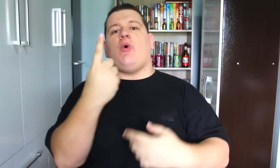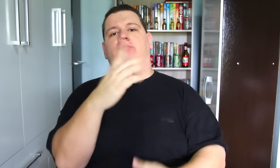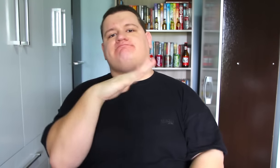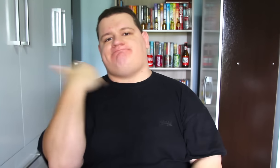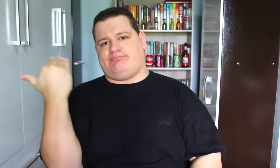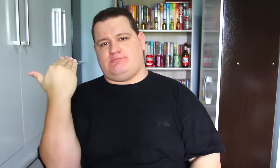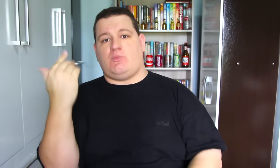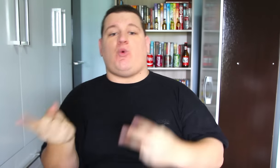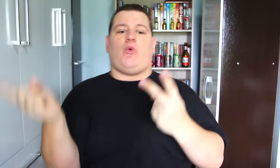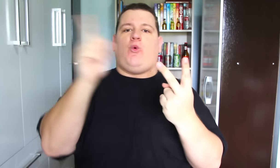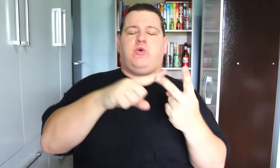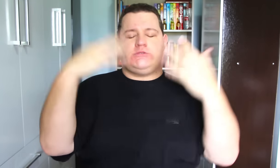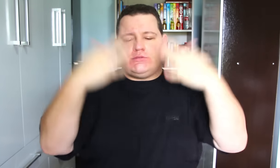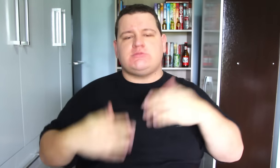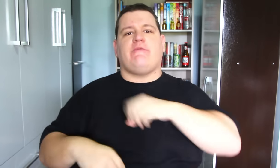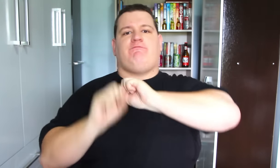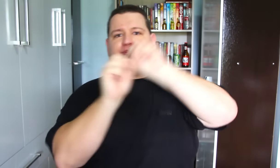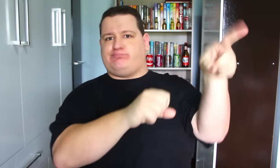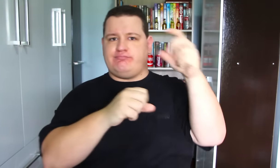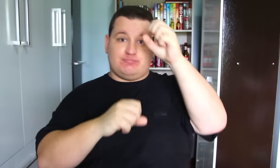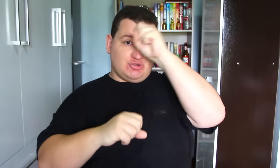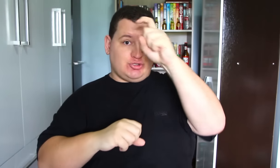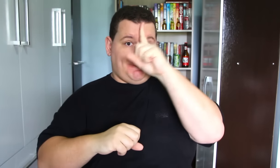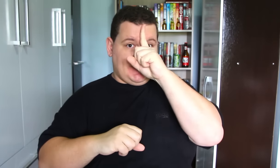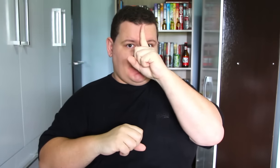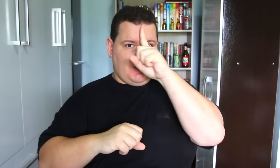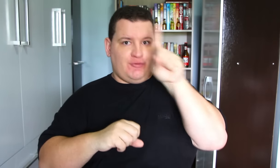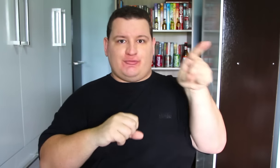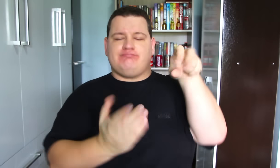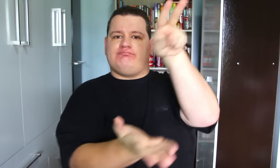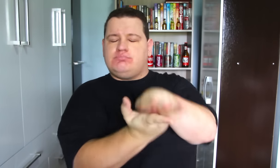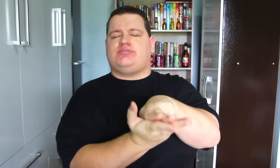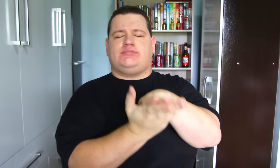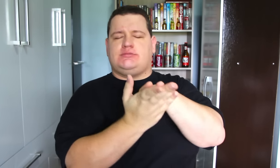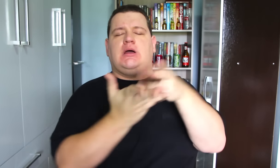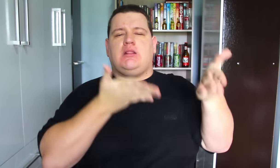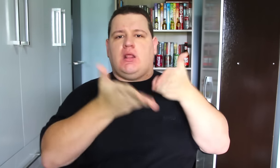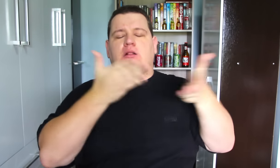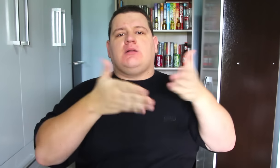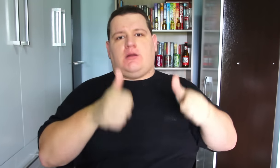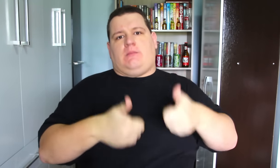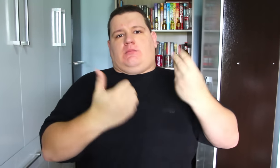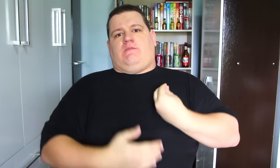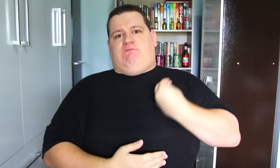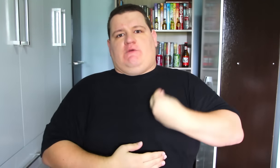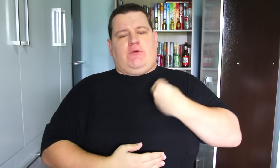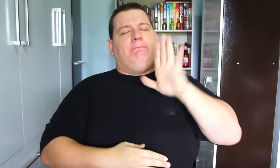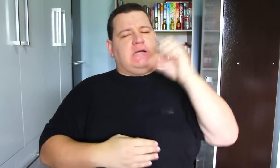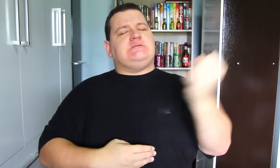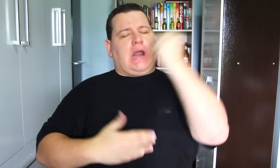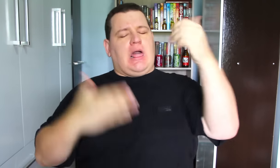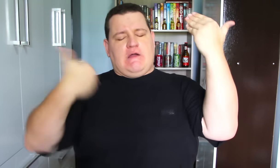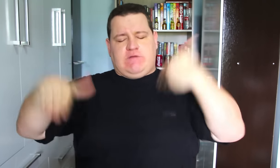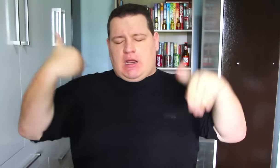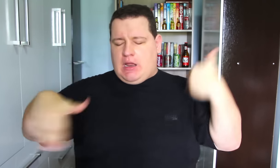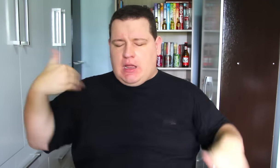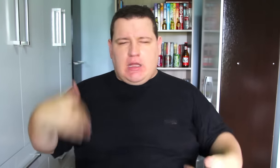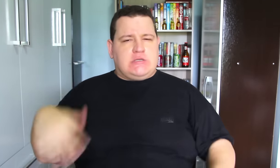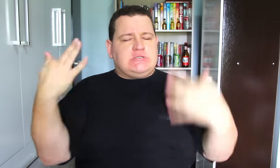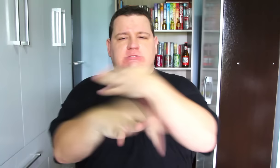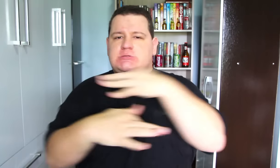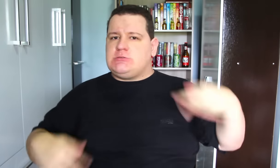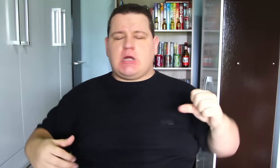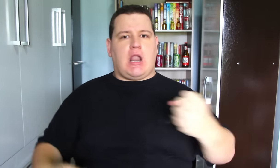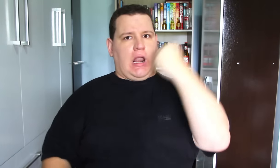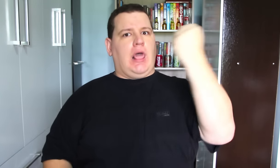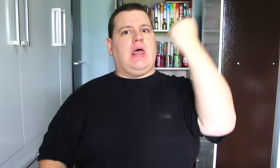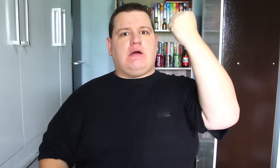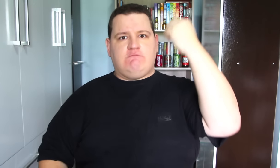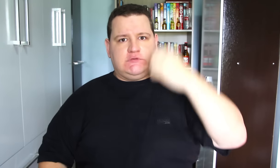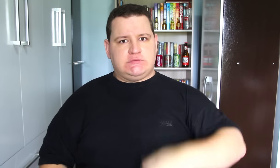matando um deles e deixando o outro gravemente ferido, mas sobreviveu.